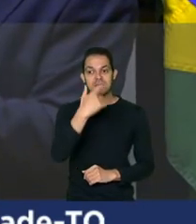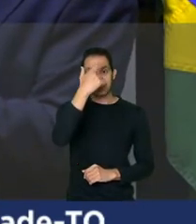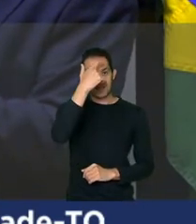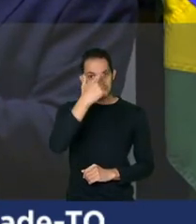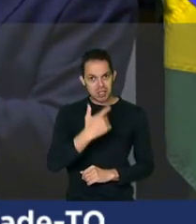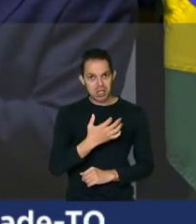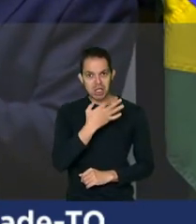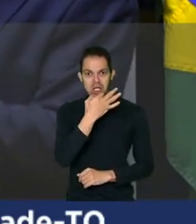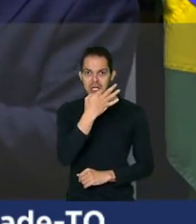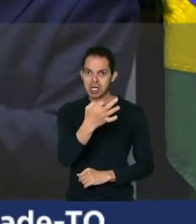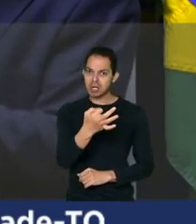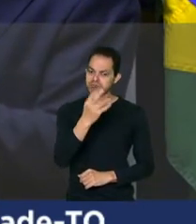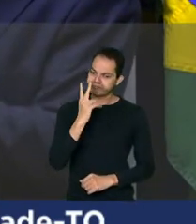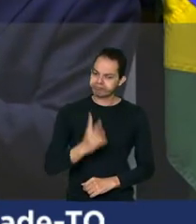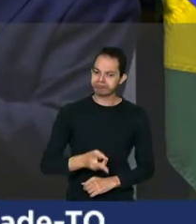POSSA FICAR OUTRA PERGUNTA. EU SOU FIRME NAS MINHAS POSIÇÕ